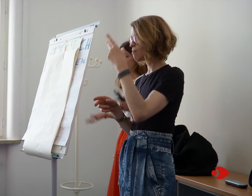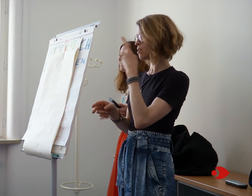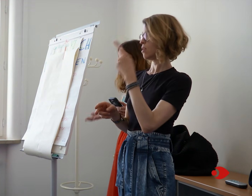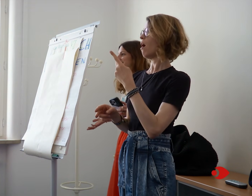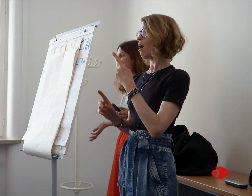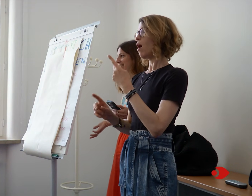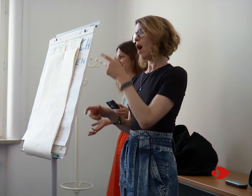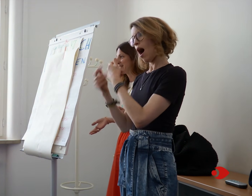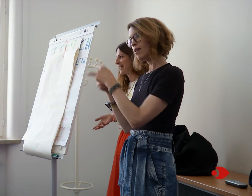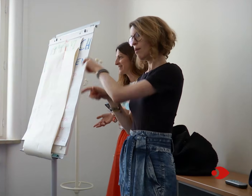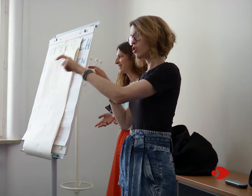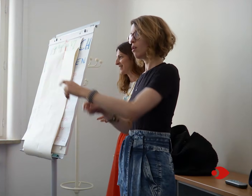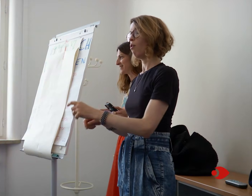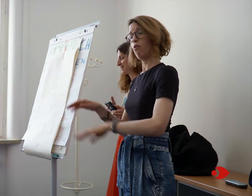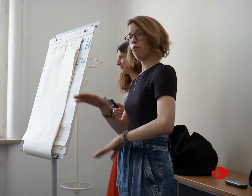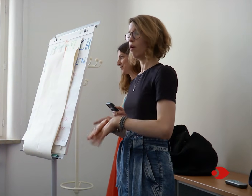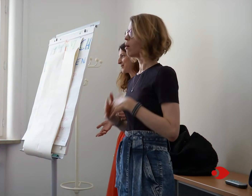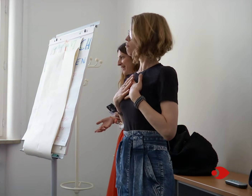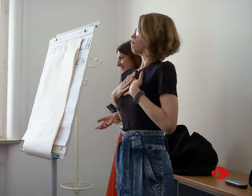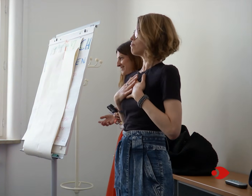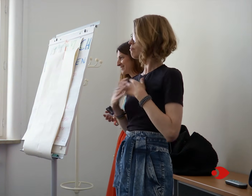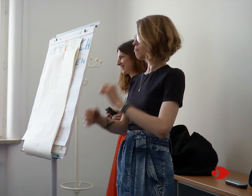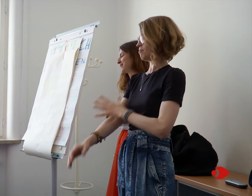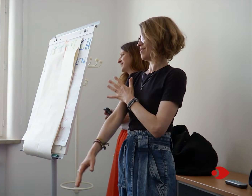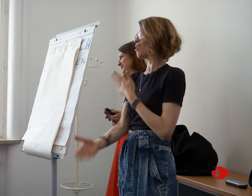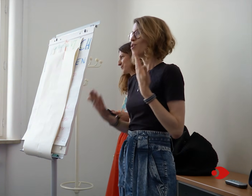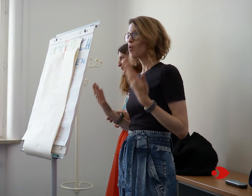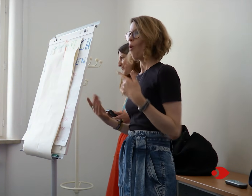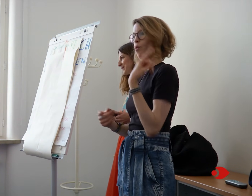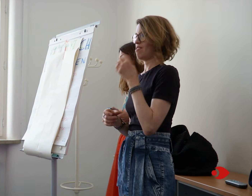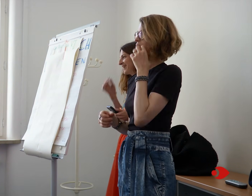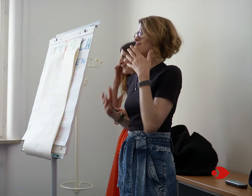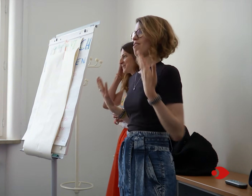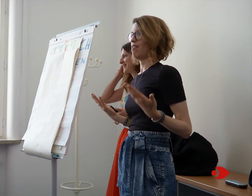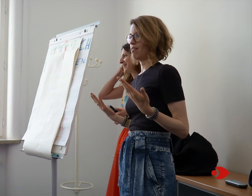Das ist unser Alltag als Videojournalist, genau das zu tun.